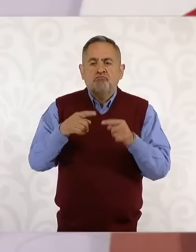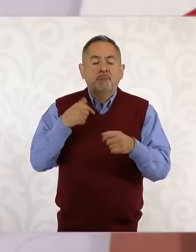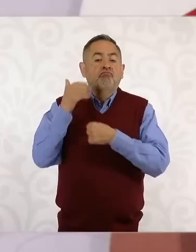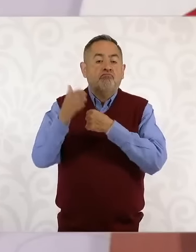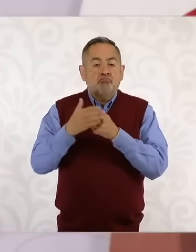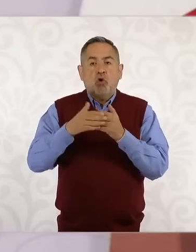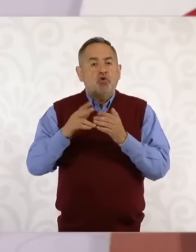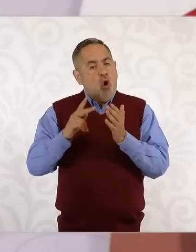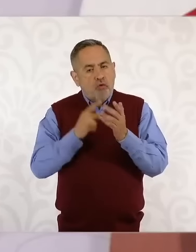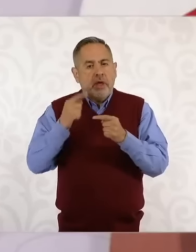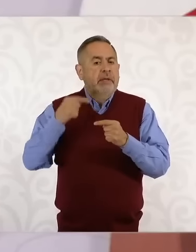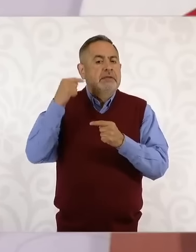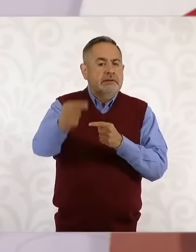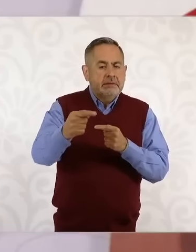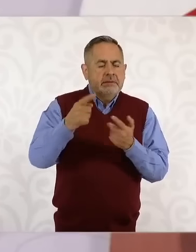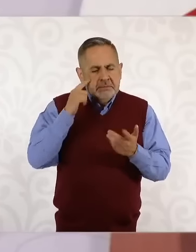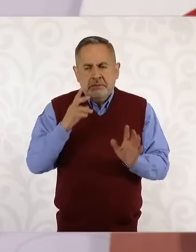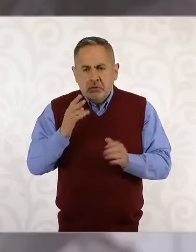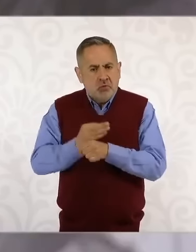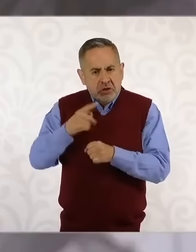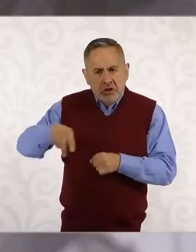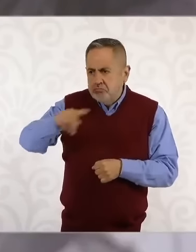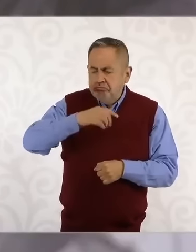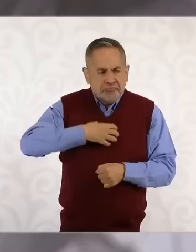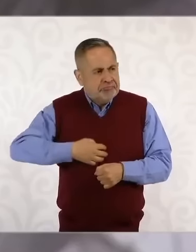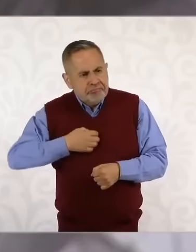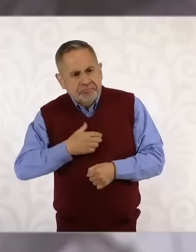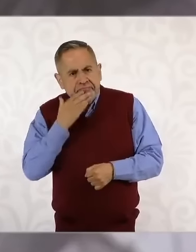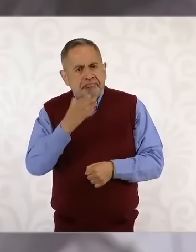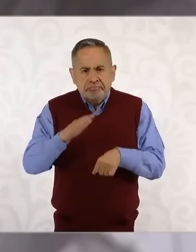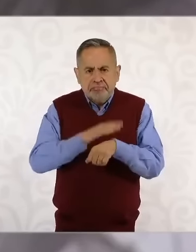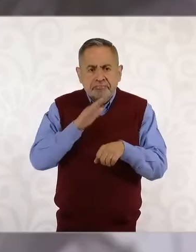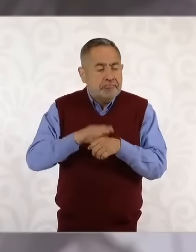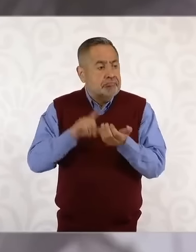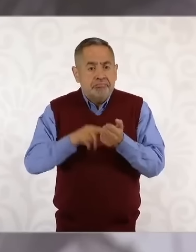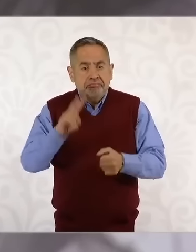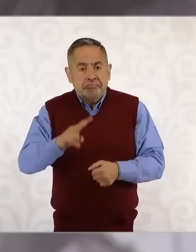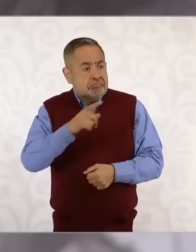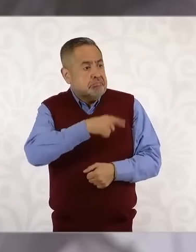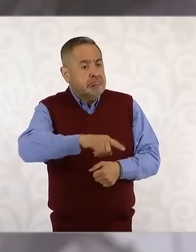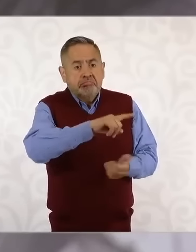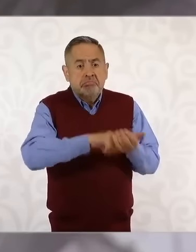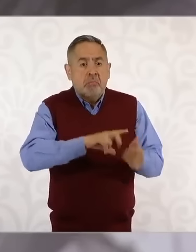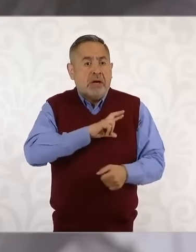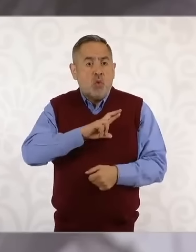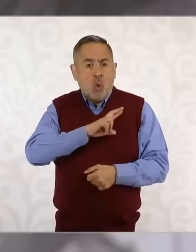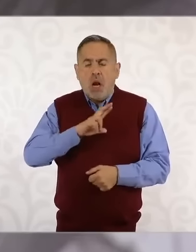Estamos eh pues contentos porque realmente refleja un interés claro en participar y en invertir